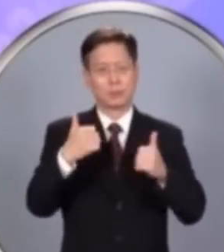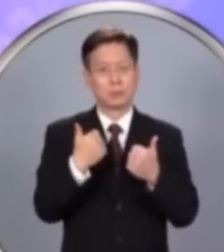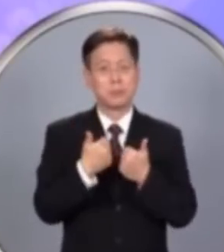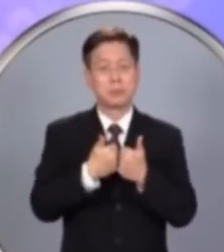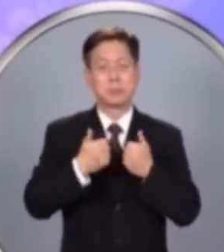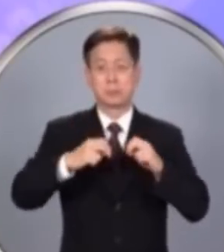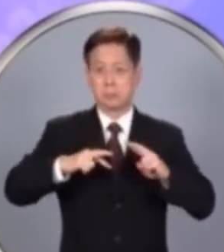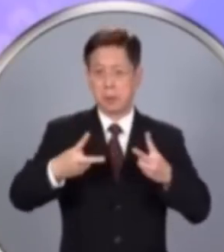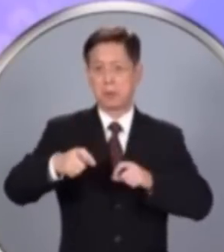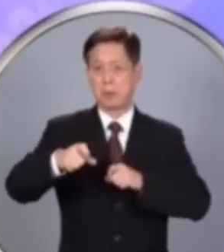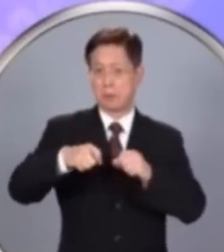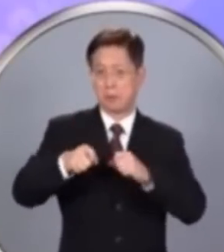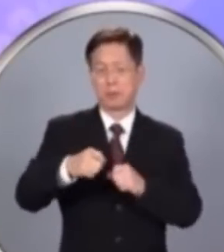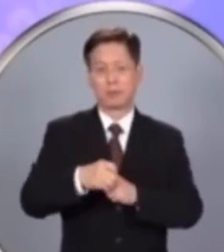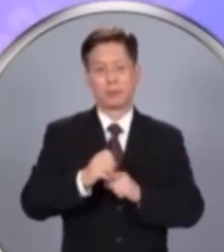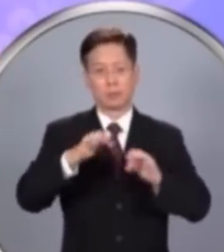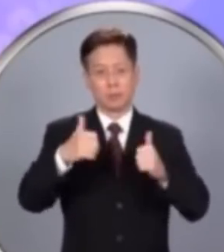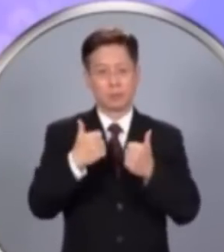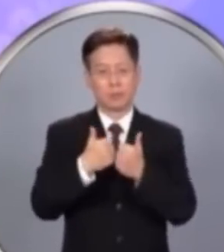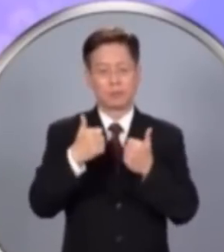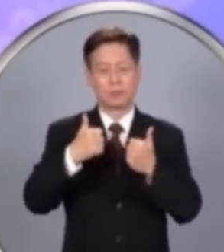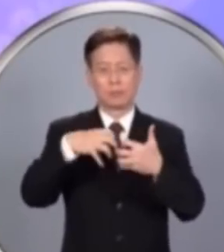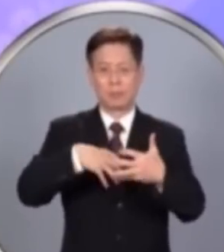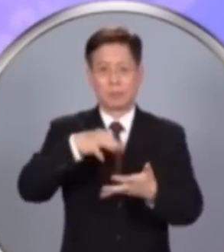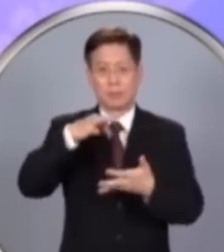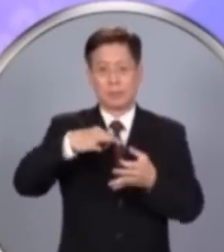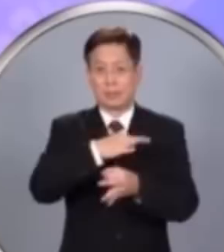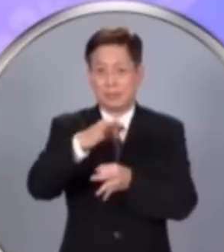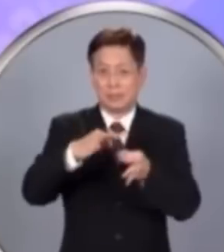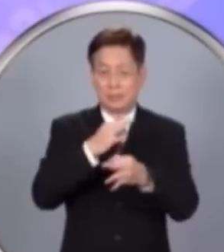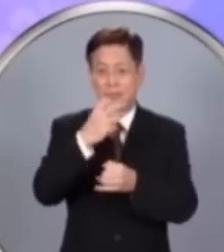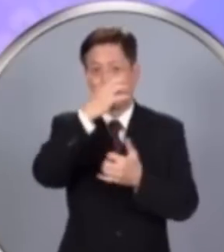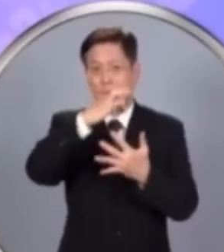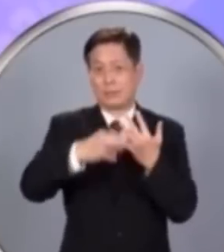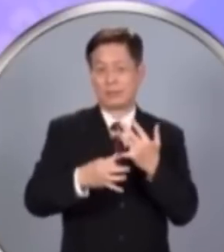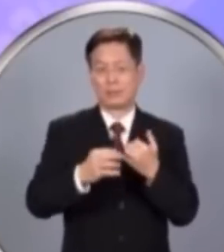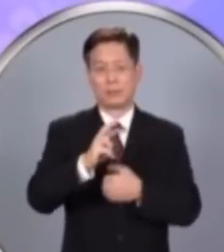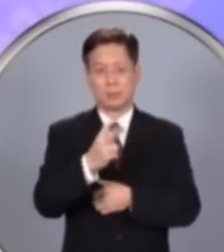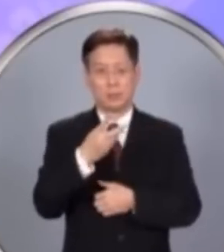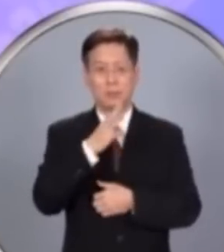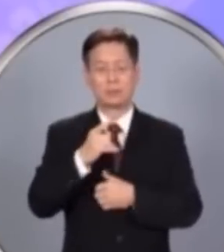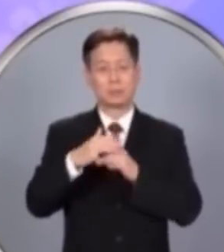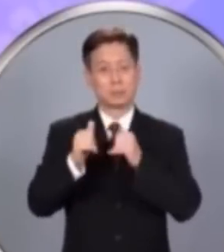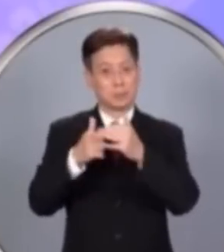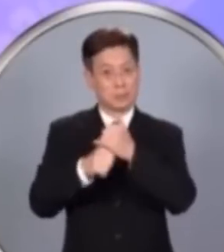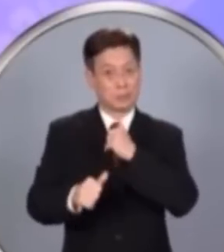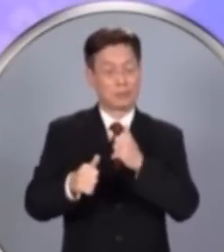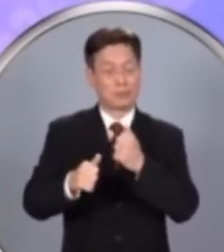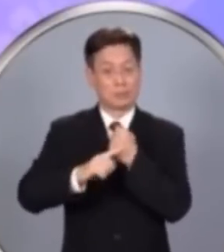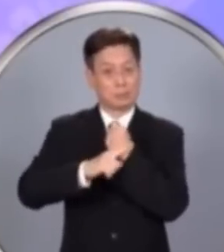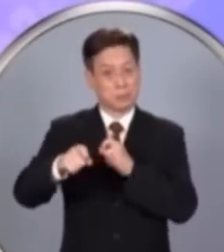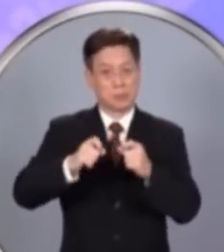很多很多的經貿這些監督條例 或者是民生法案 都把它擋住了